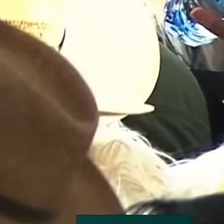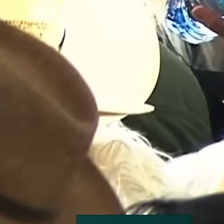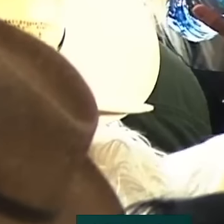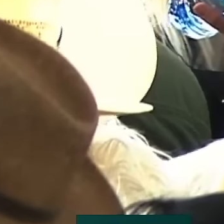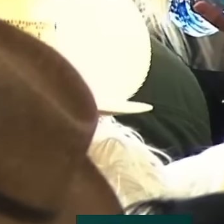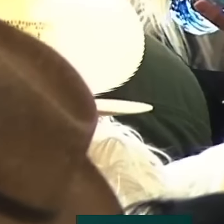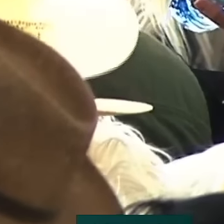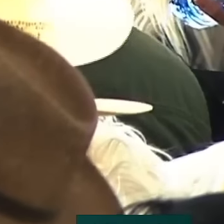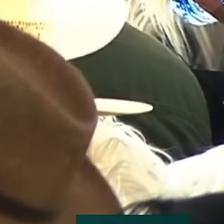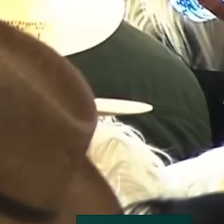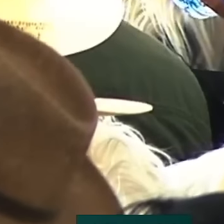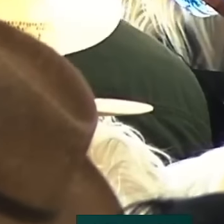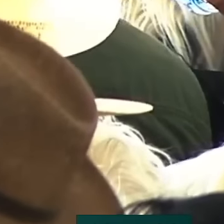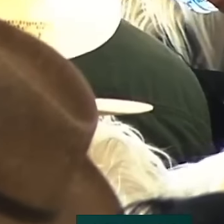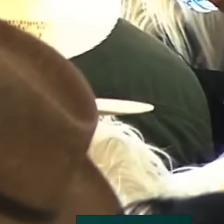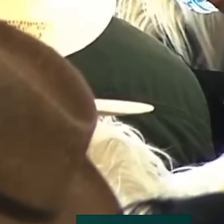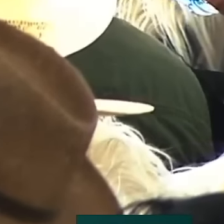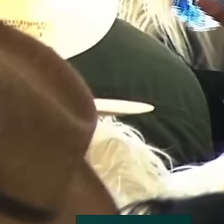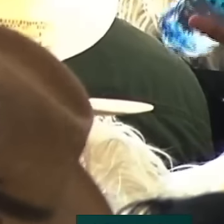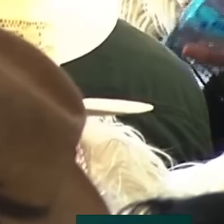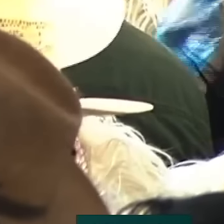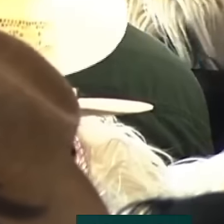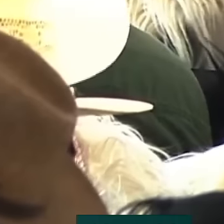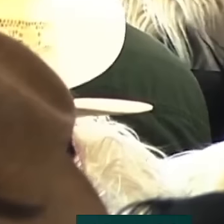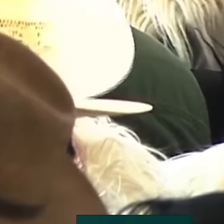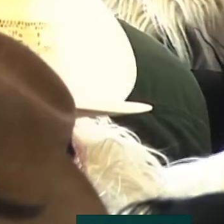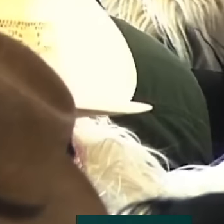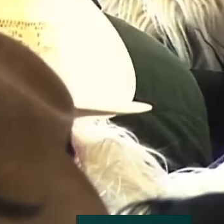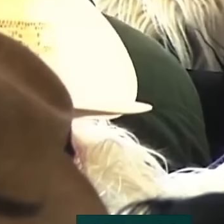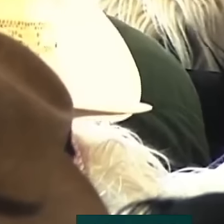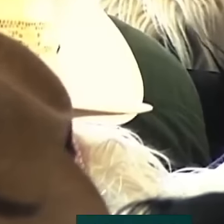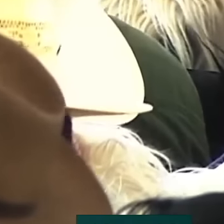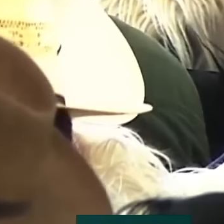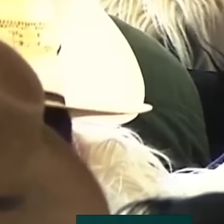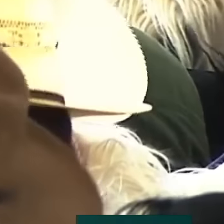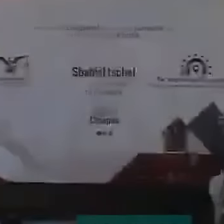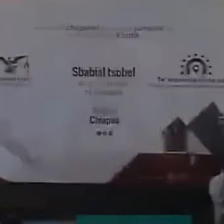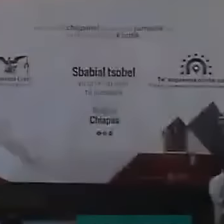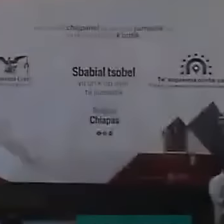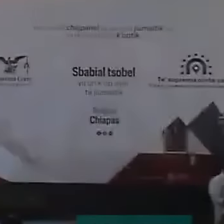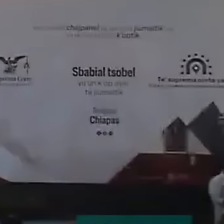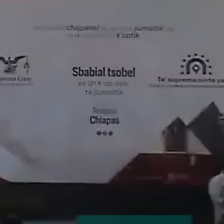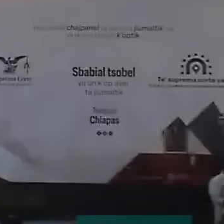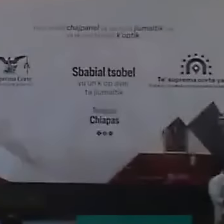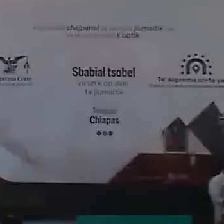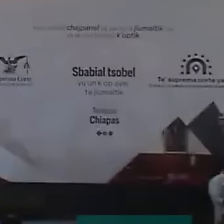formas estructurales tiene.